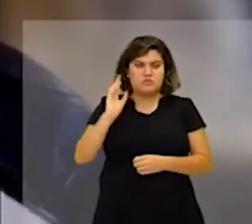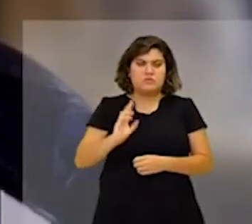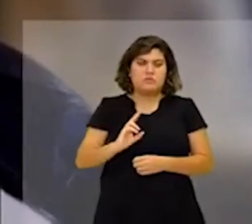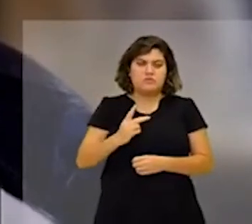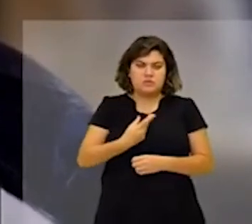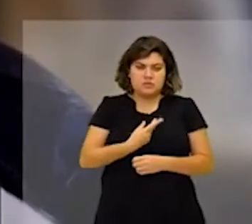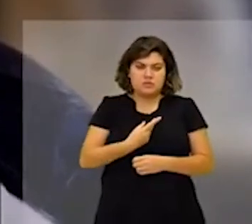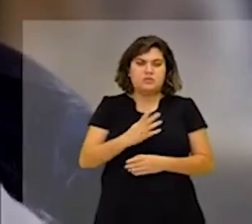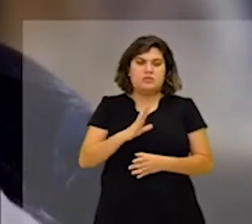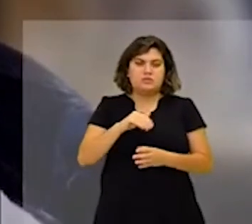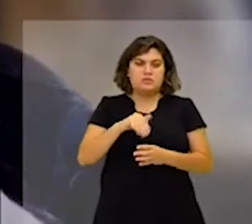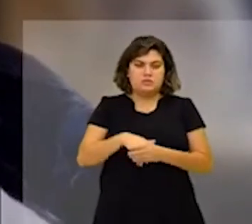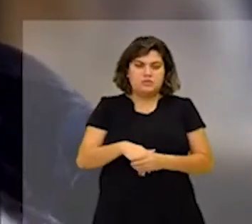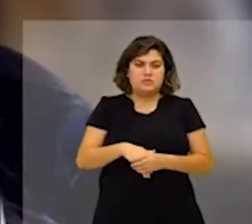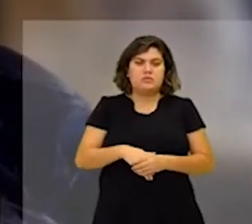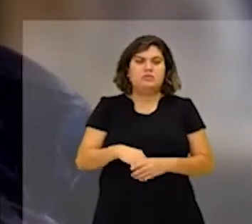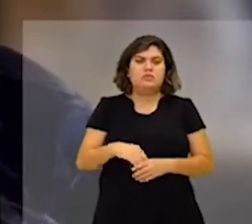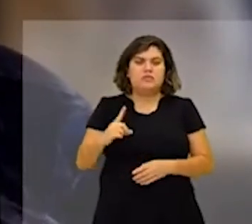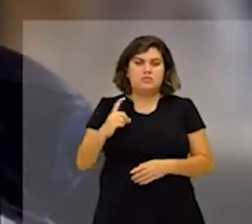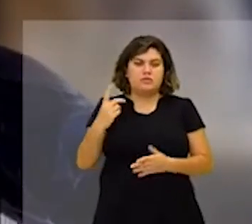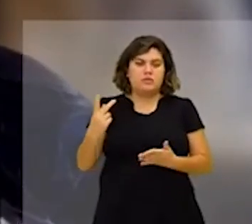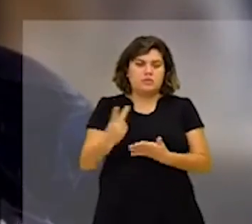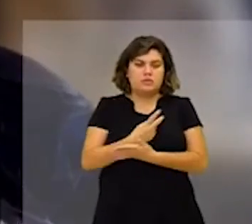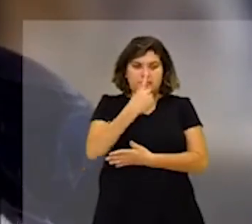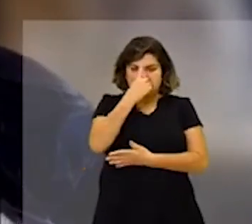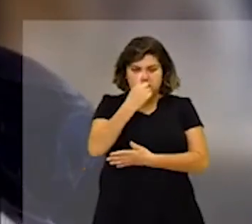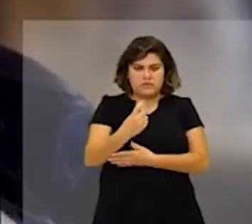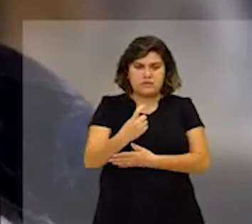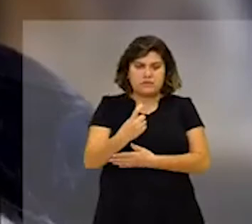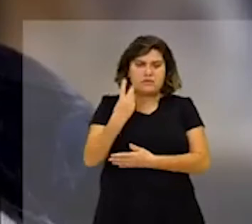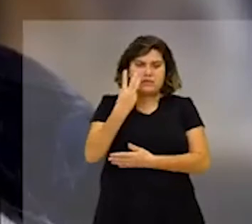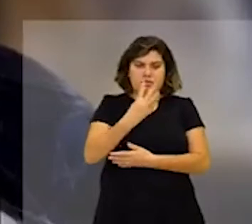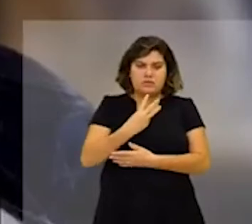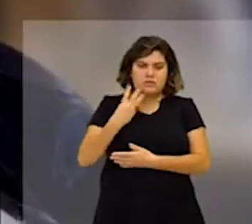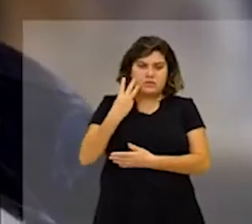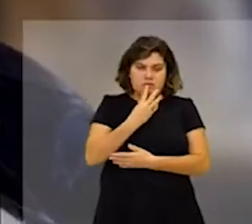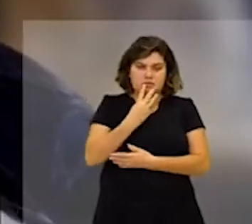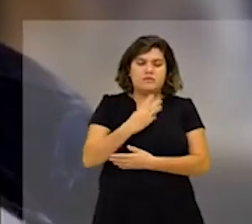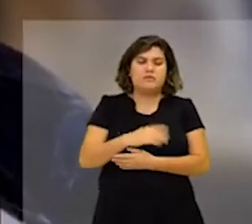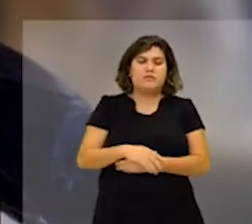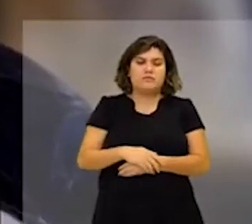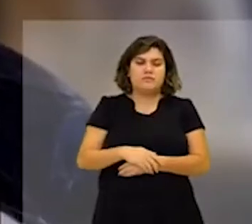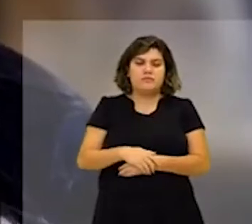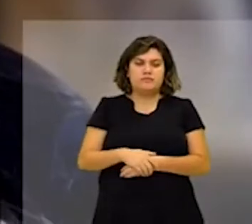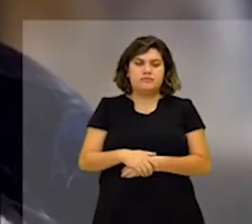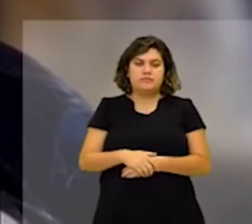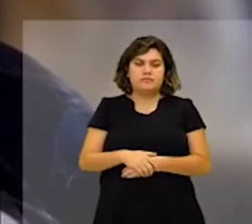reta final das eleições e doze por cento dos municípios que elegeram mulheres prefeitas